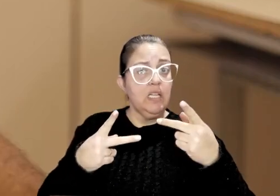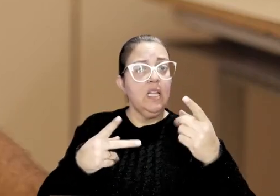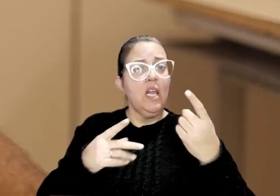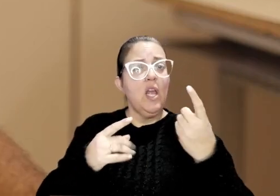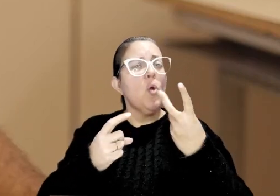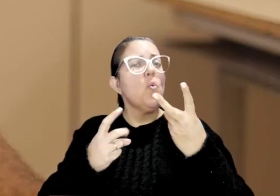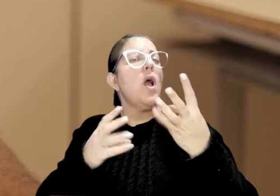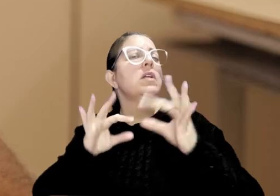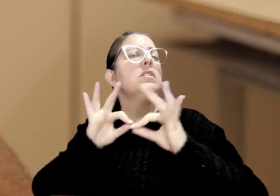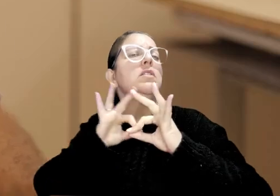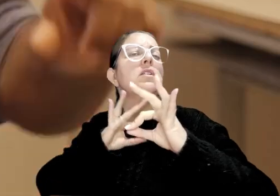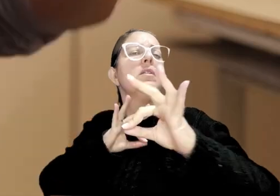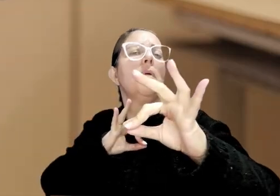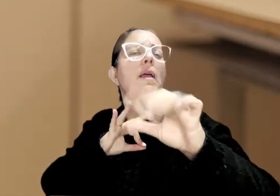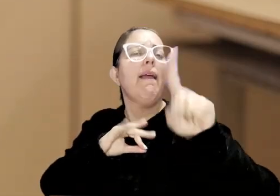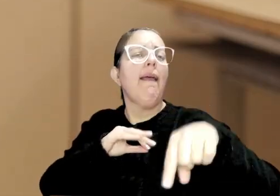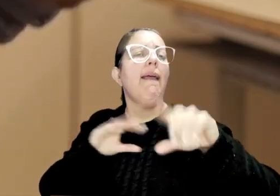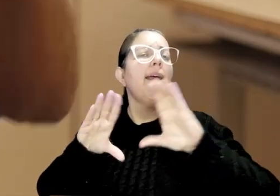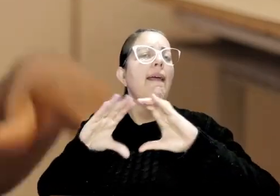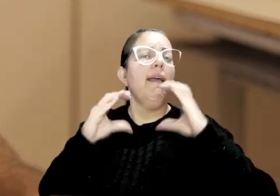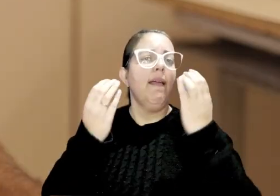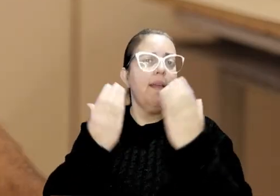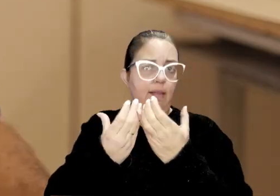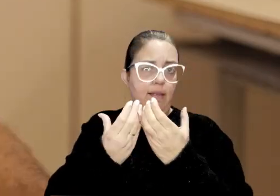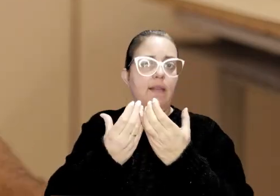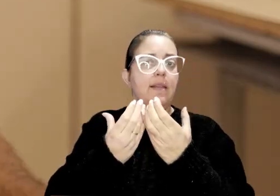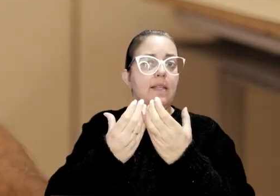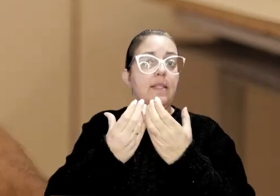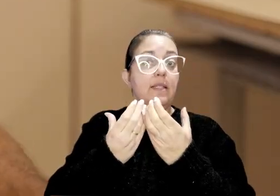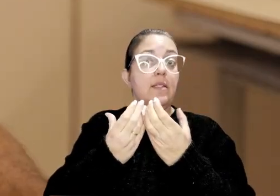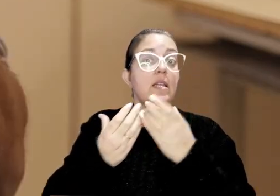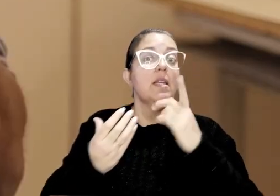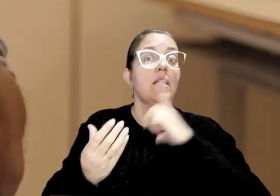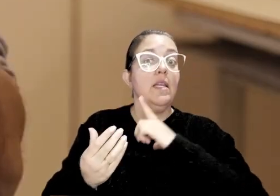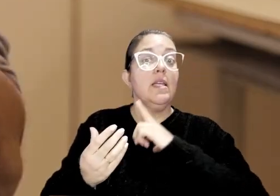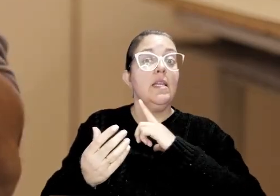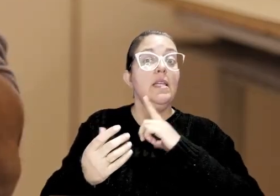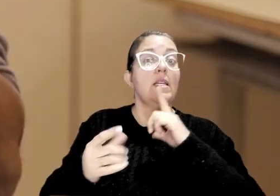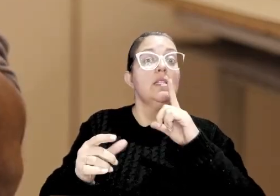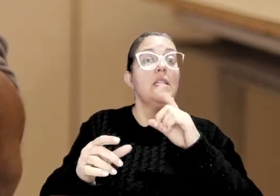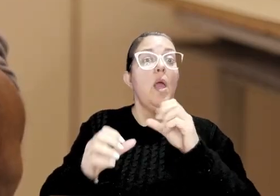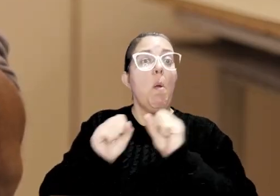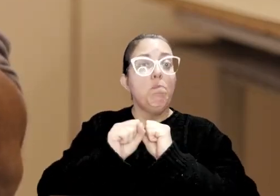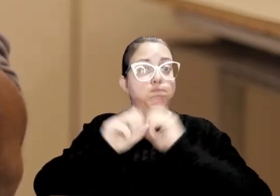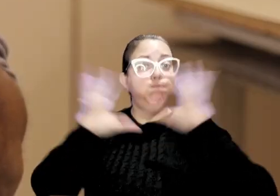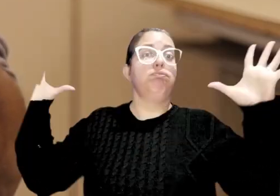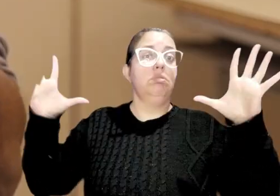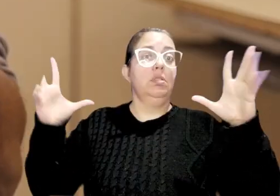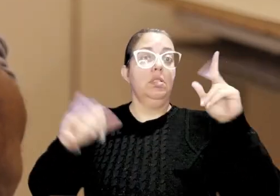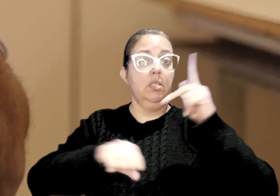que estourar pedra aqui para fazer o porto aqui na praia por exemplo vai estourar pedra ali você você